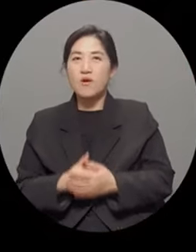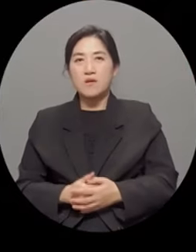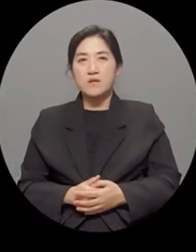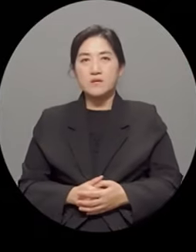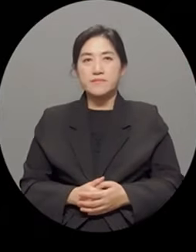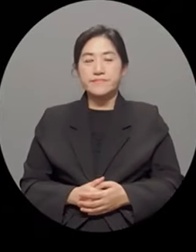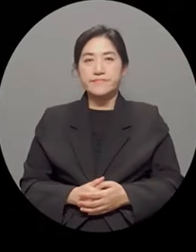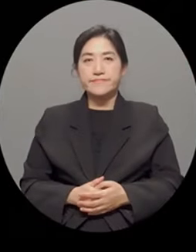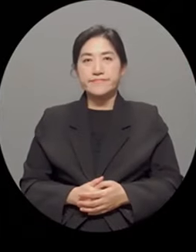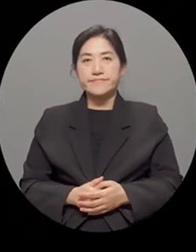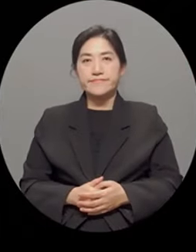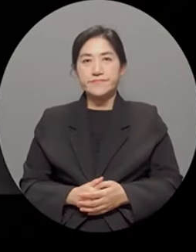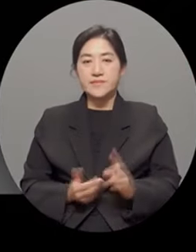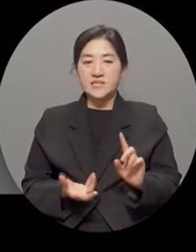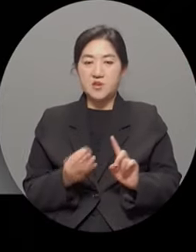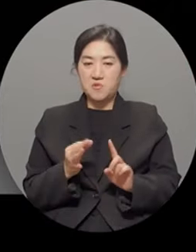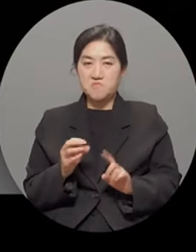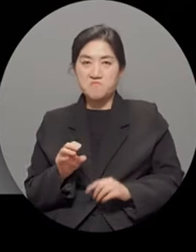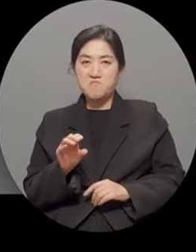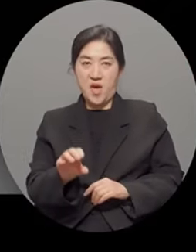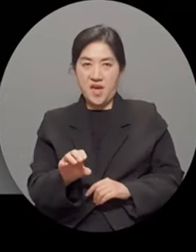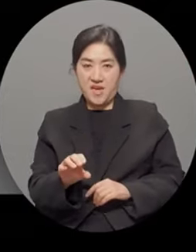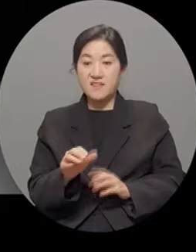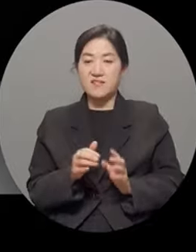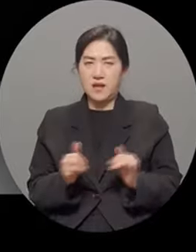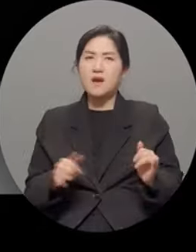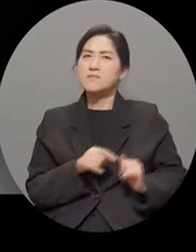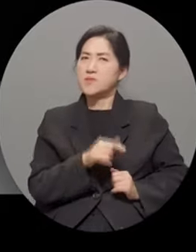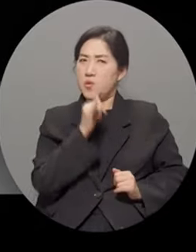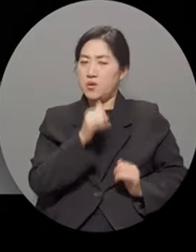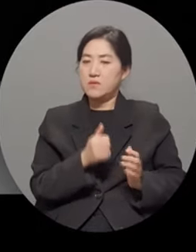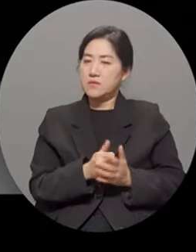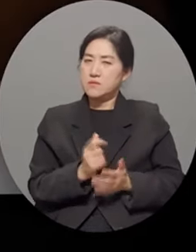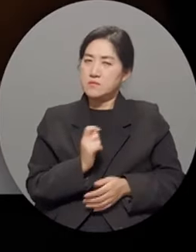투자되고 있는지도 알 수 없습니다.